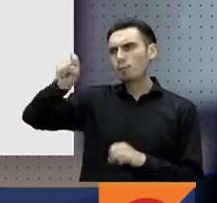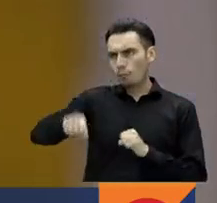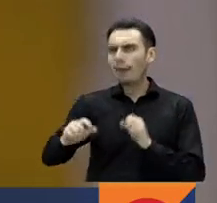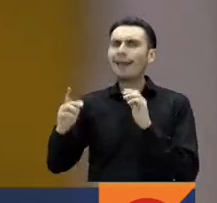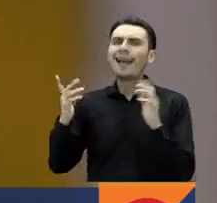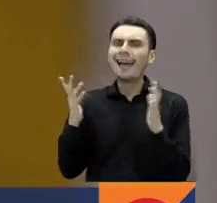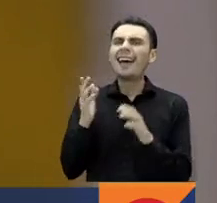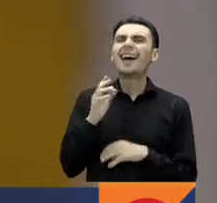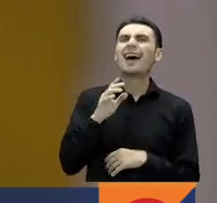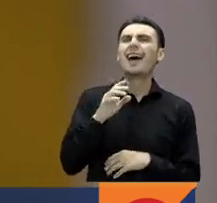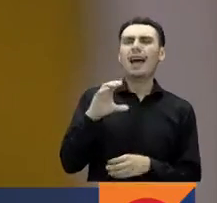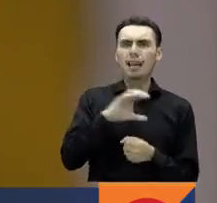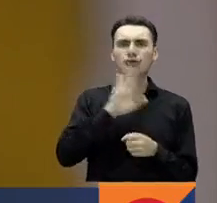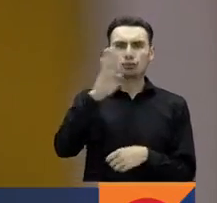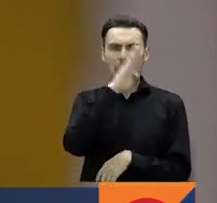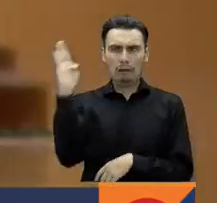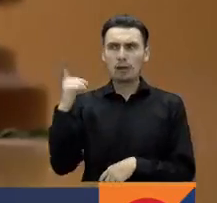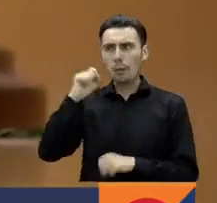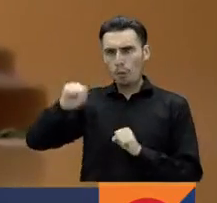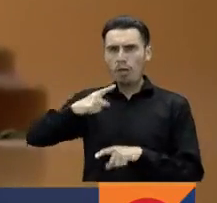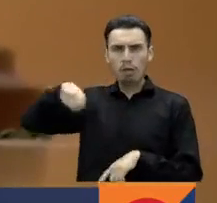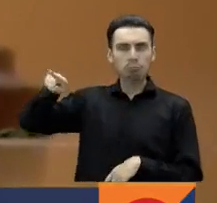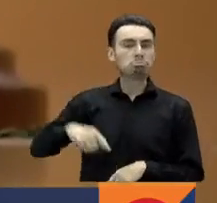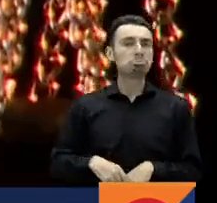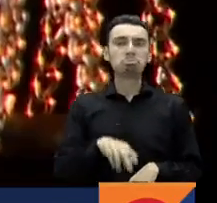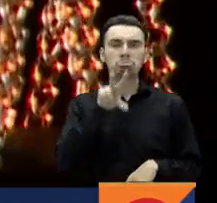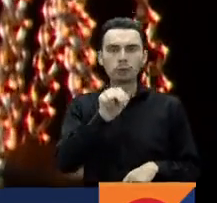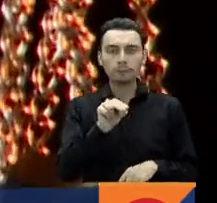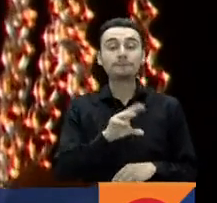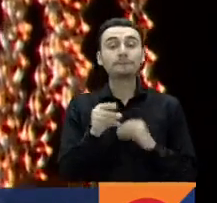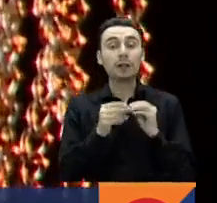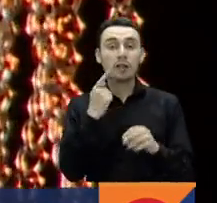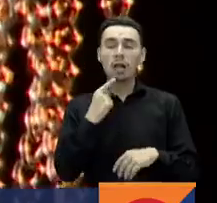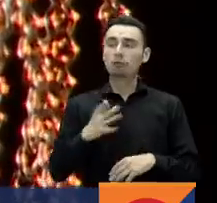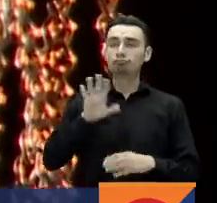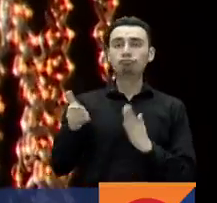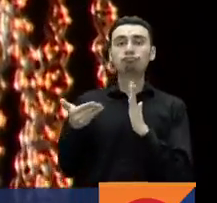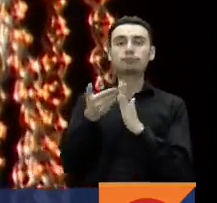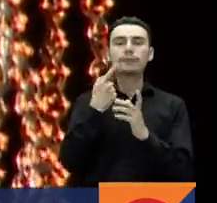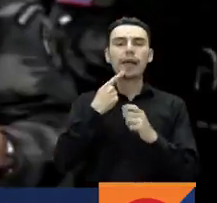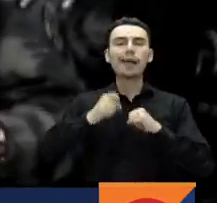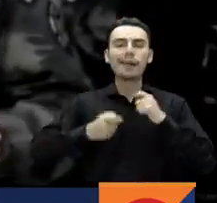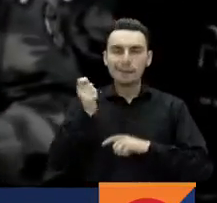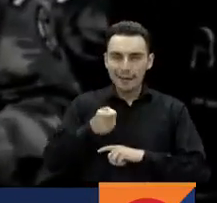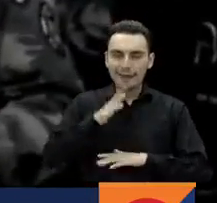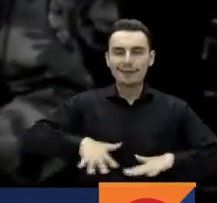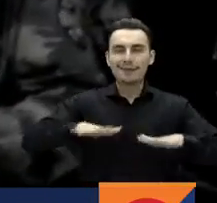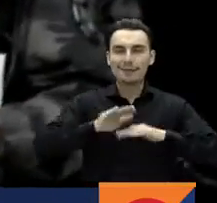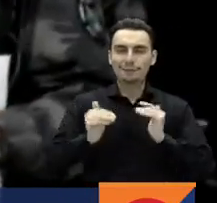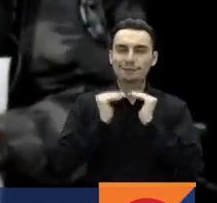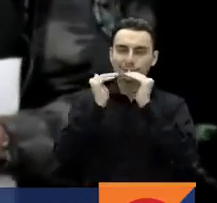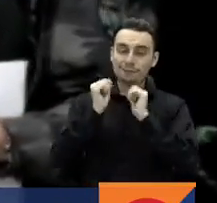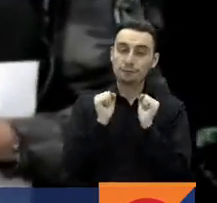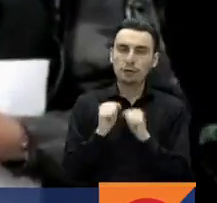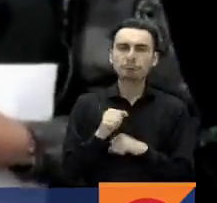petición de la defensa en relación con ordenar el traslado.